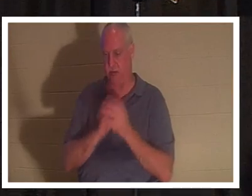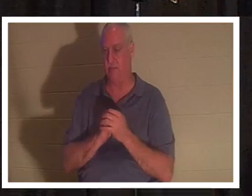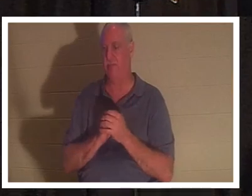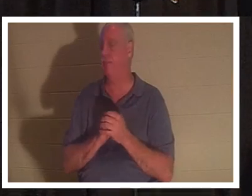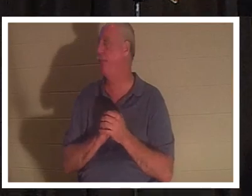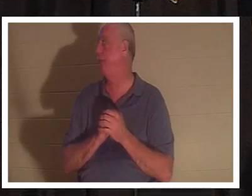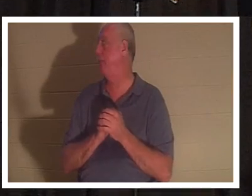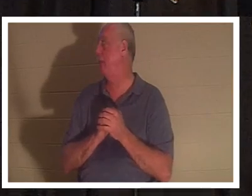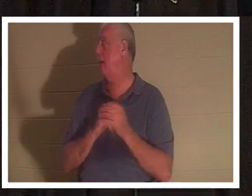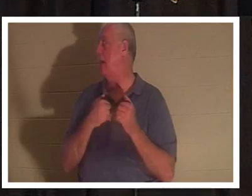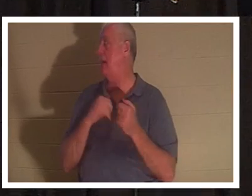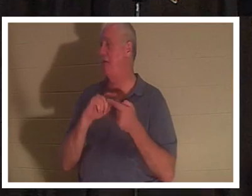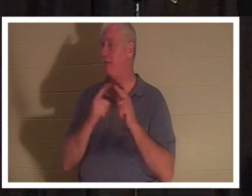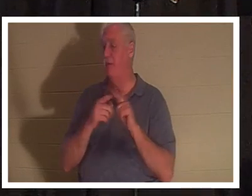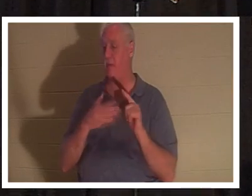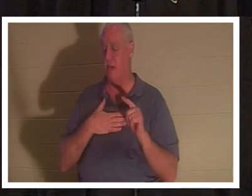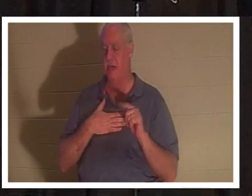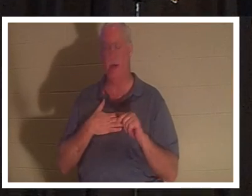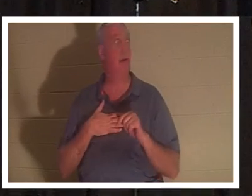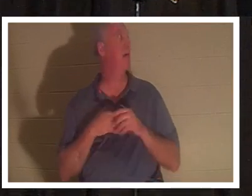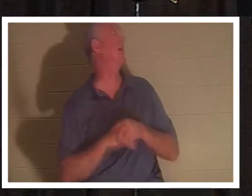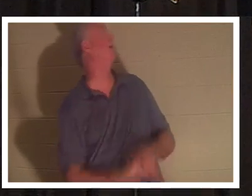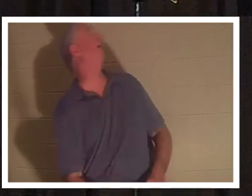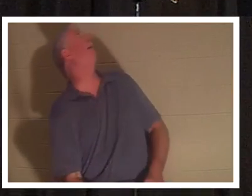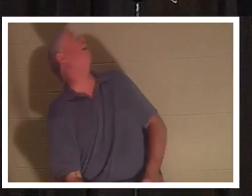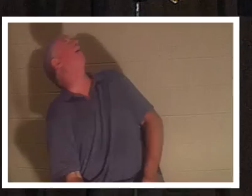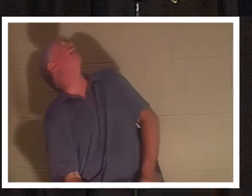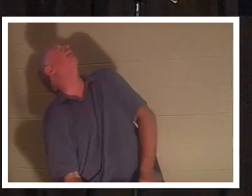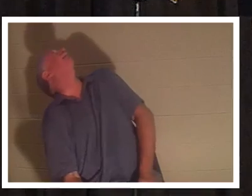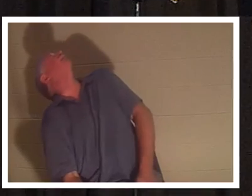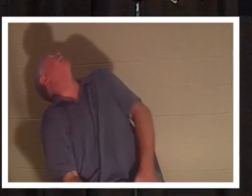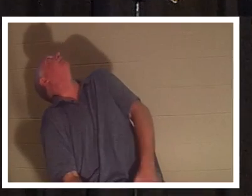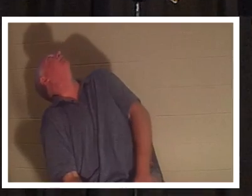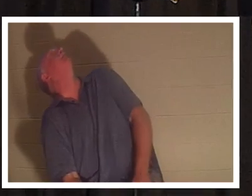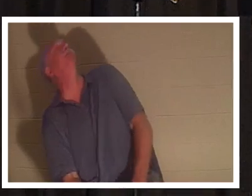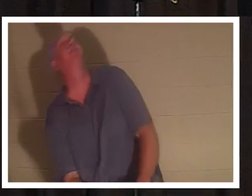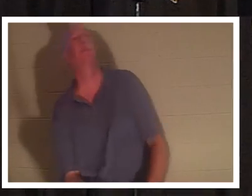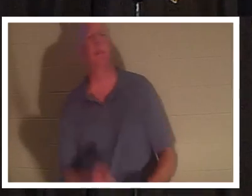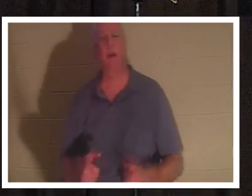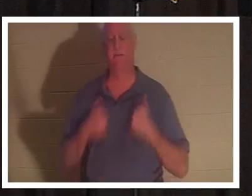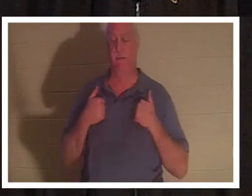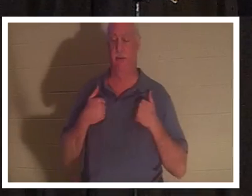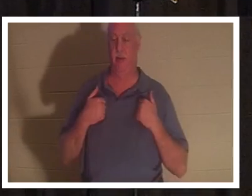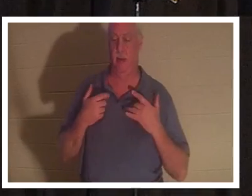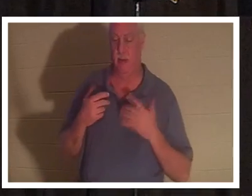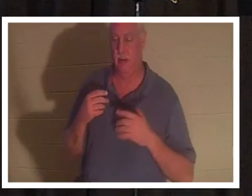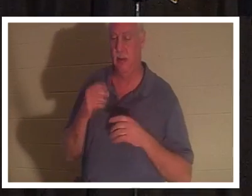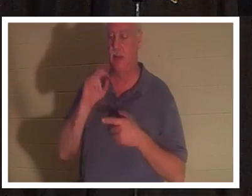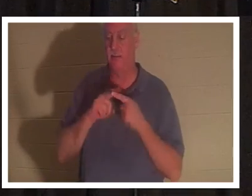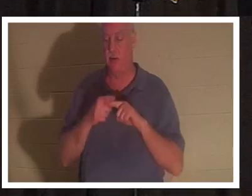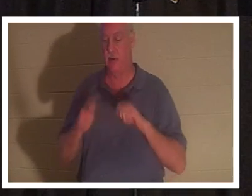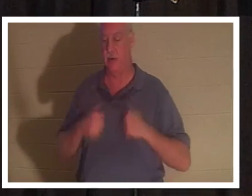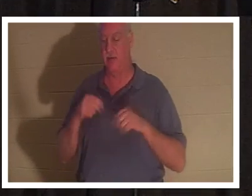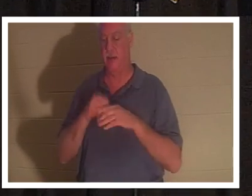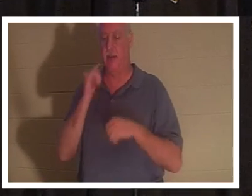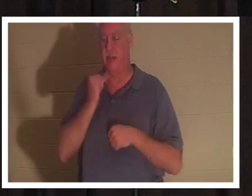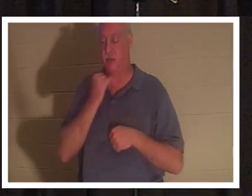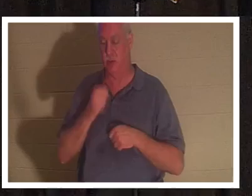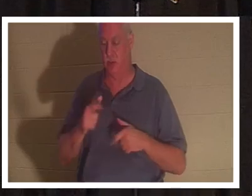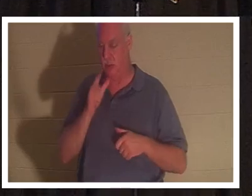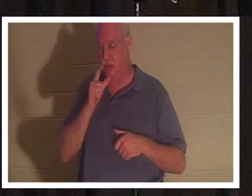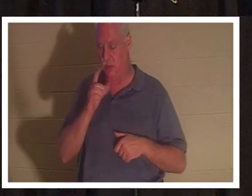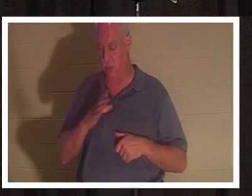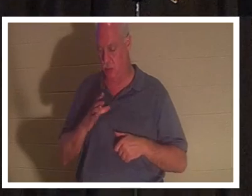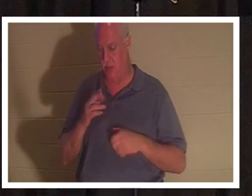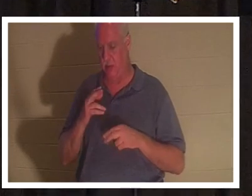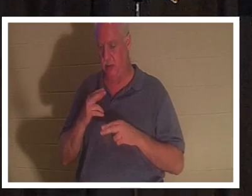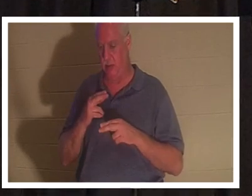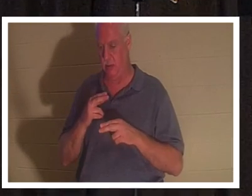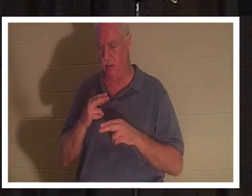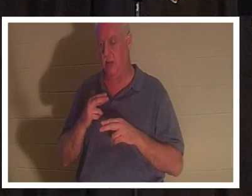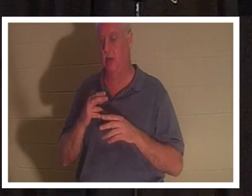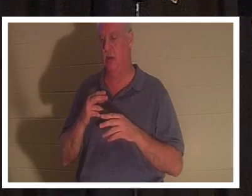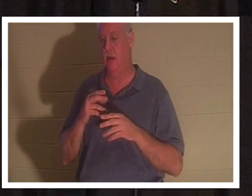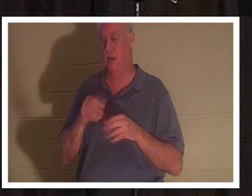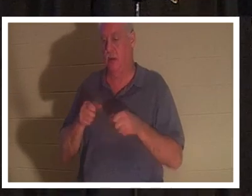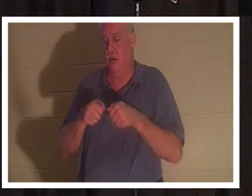à moi qui vit en Israël. Une dame du nom de Christine, et elle a perdu son bébé. Elle